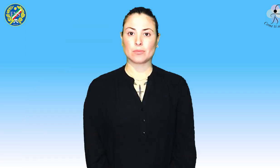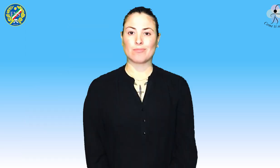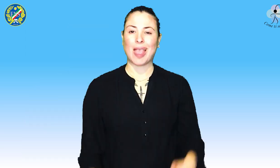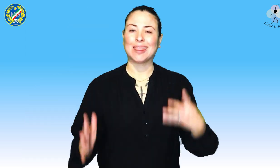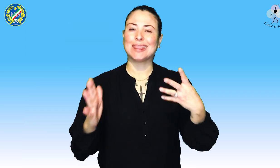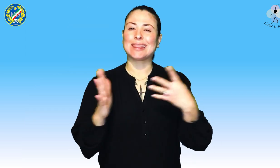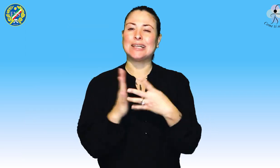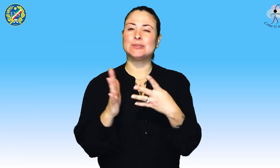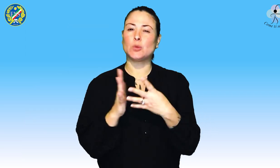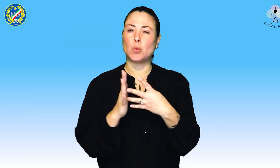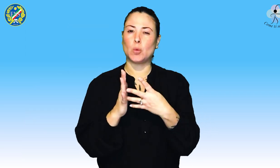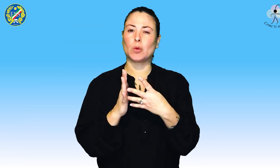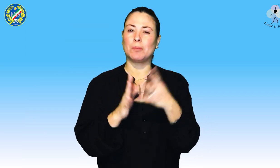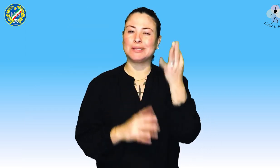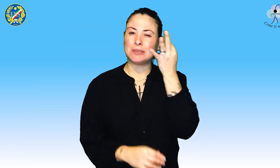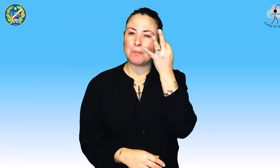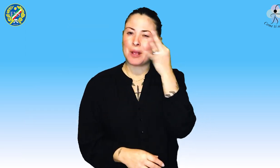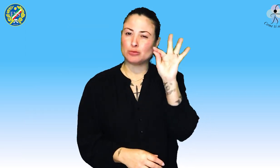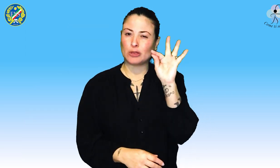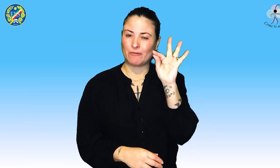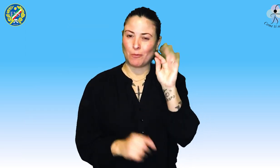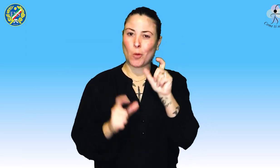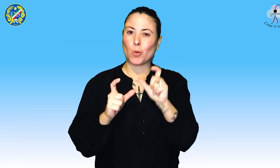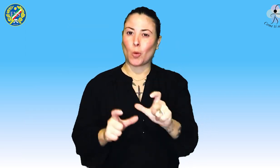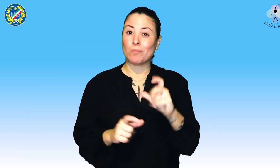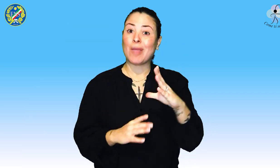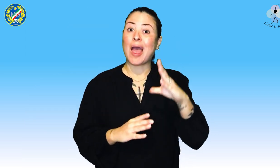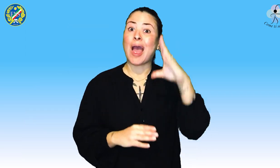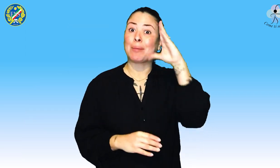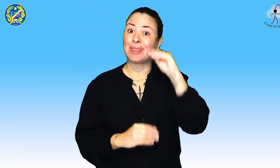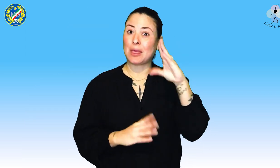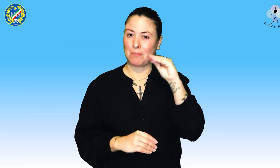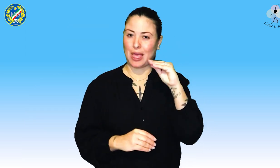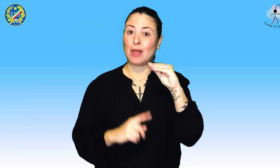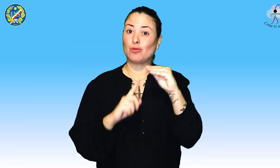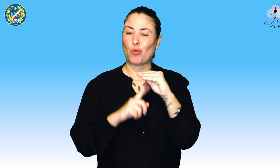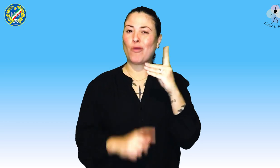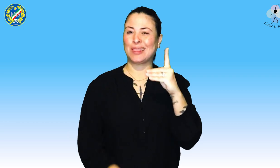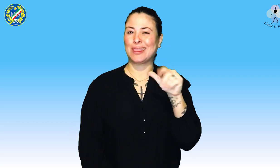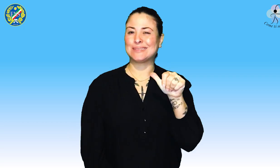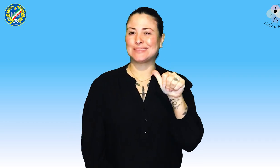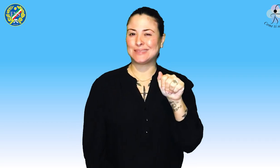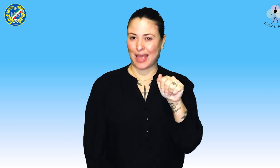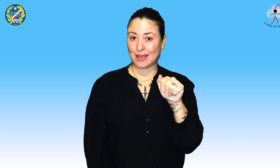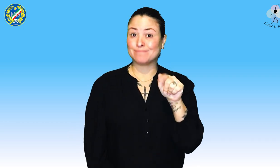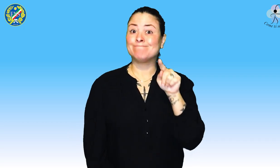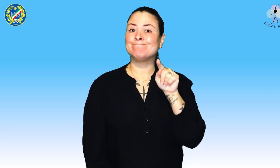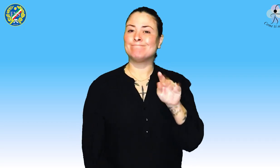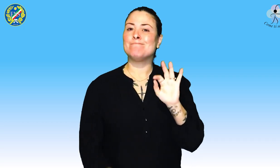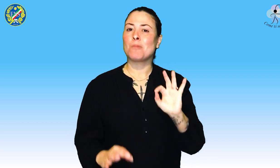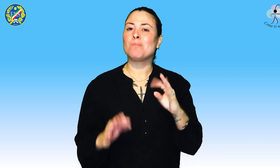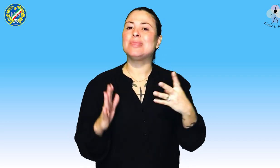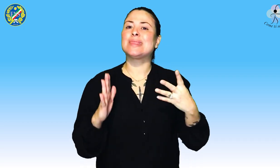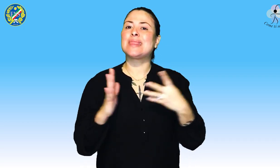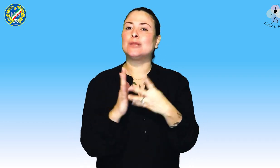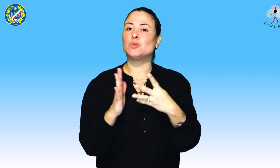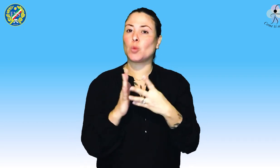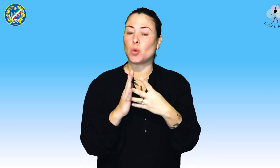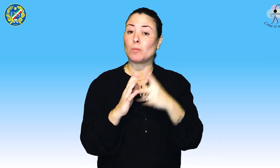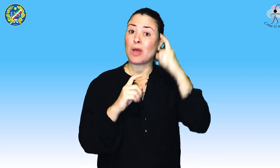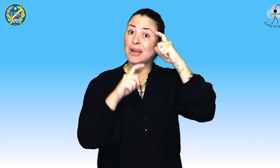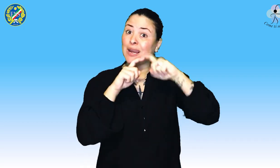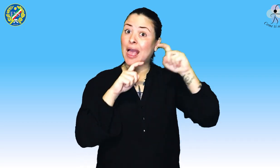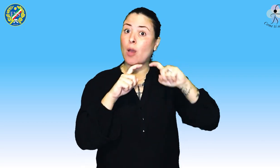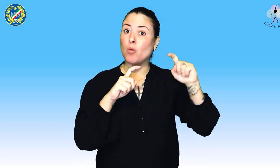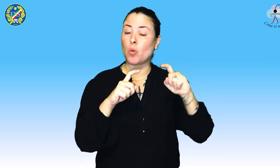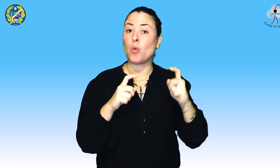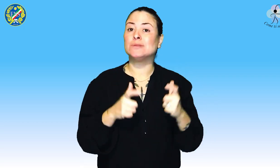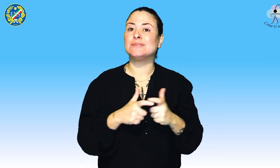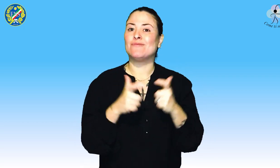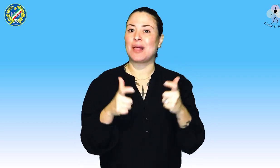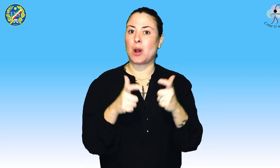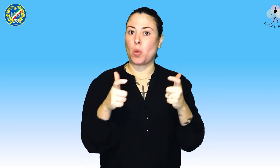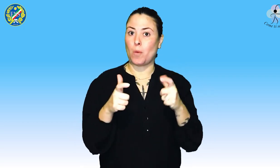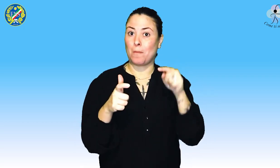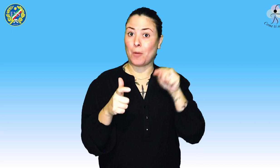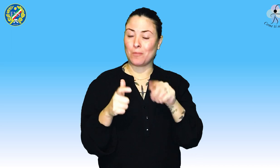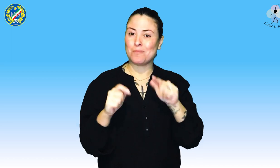I Disturbi Specifici di Apprendimento (DSA) sono disturbi del neurosviluppo